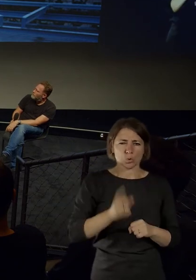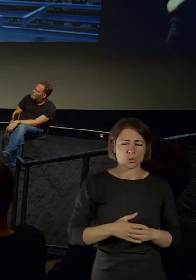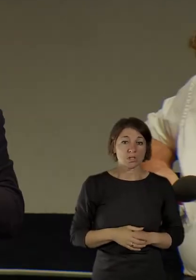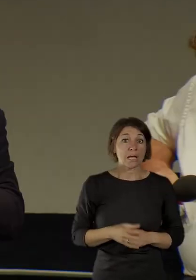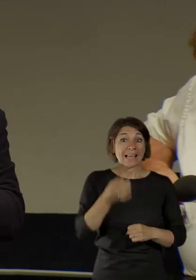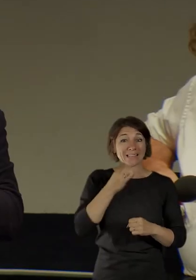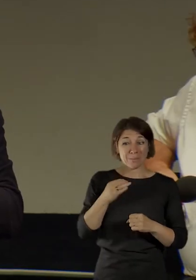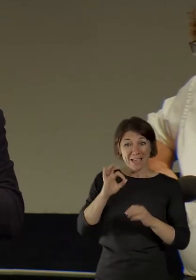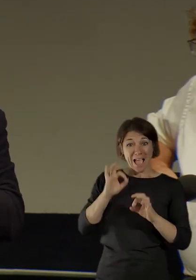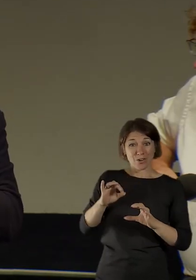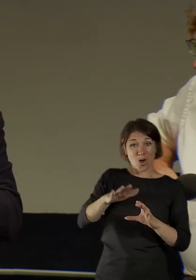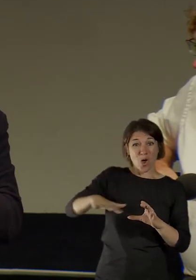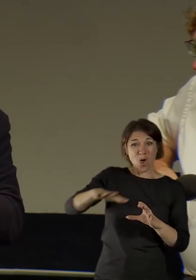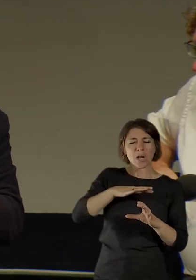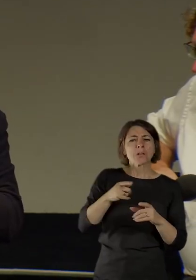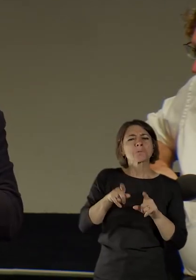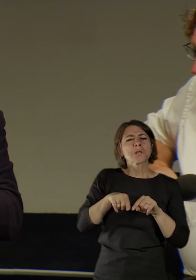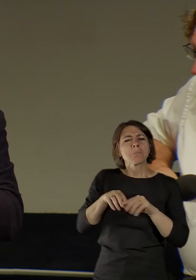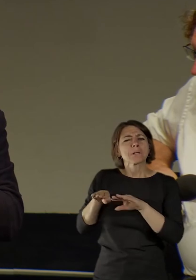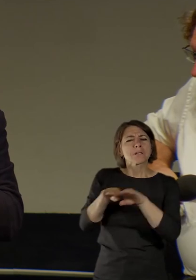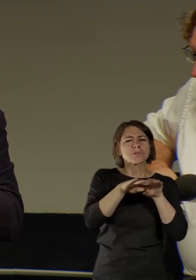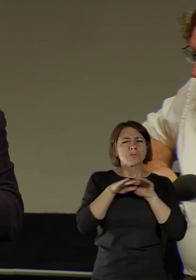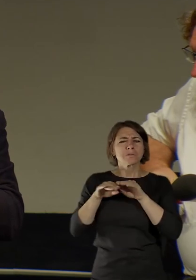jak ten můj dům bude půdorysně veliký, kde bude umístěný.